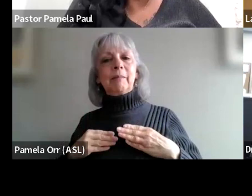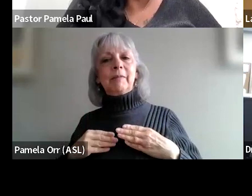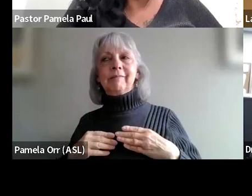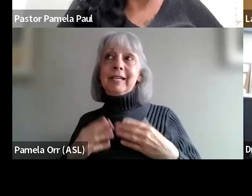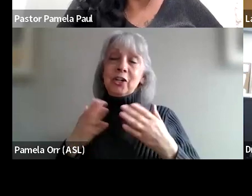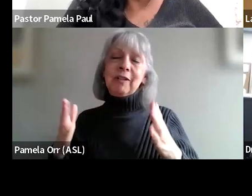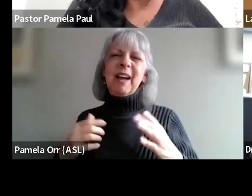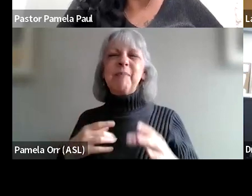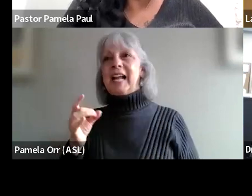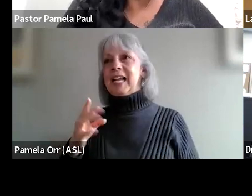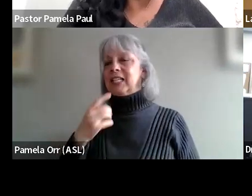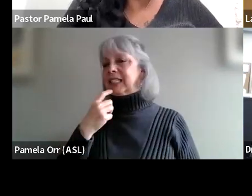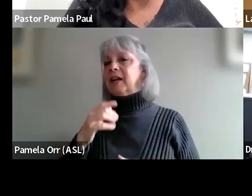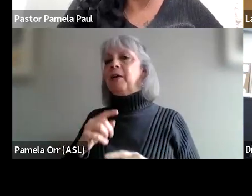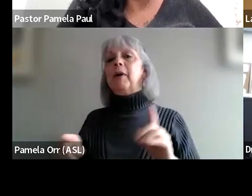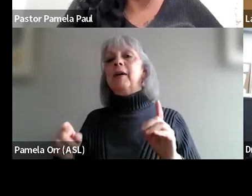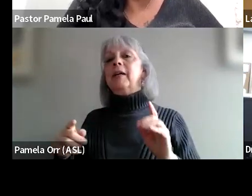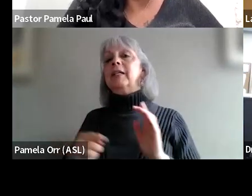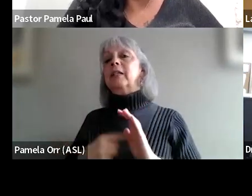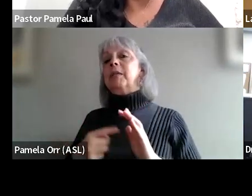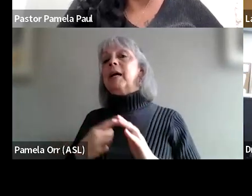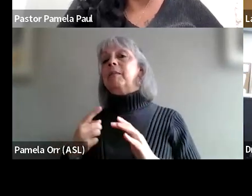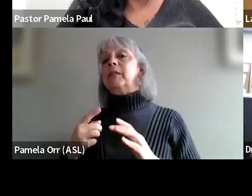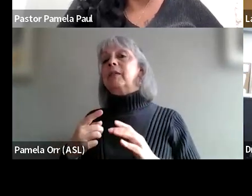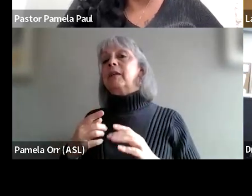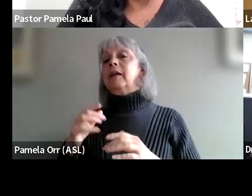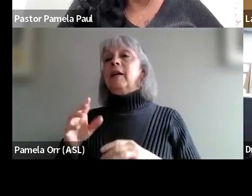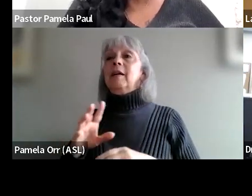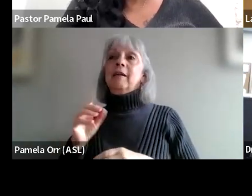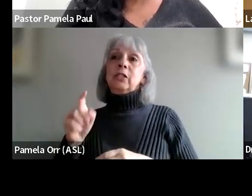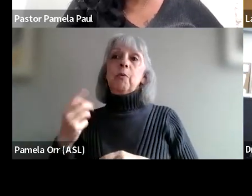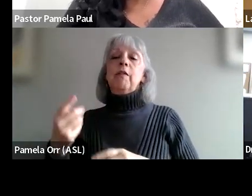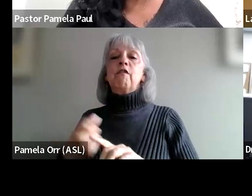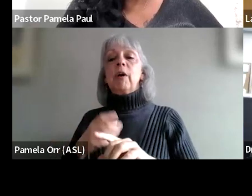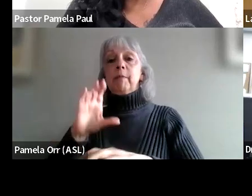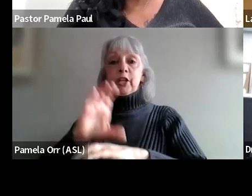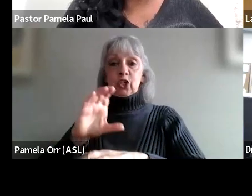pero a veces se necesita que alguien en la iglesia muera para que entiendan cómo es en realidad.